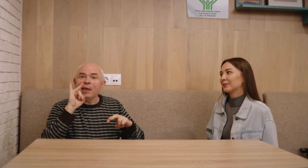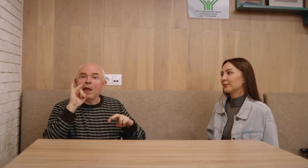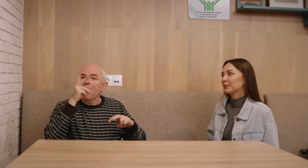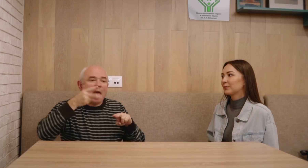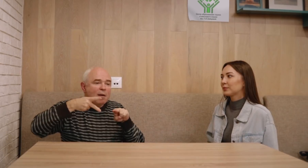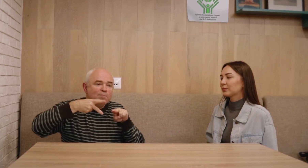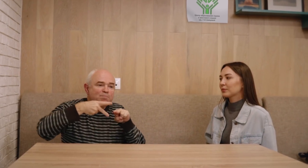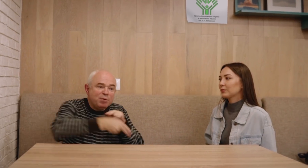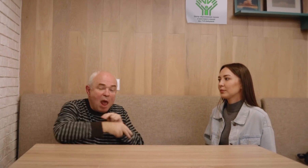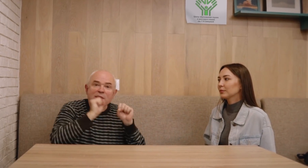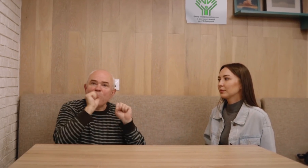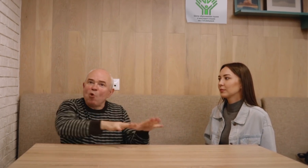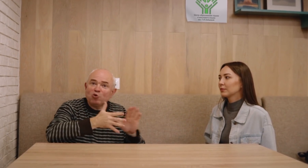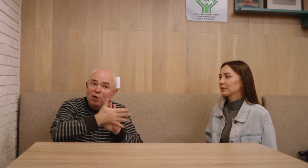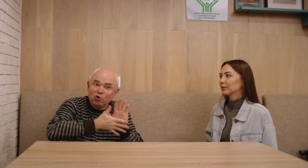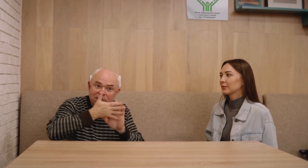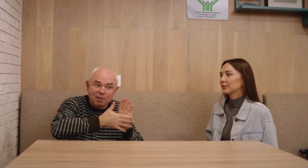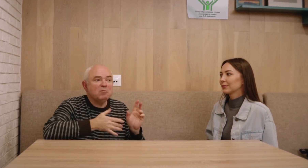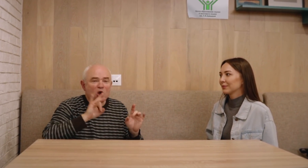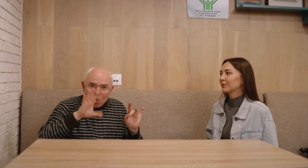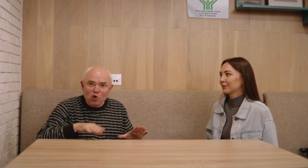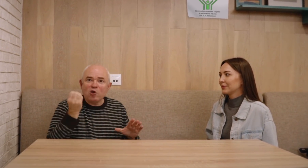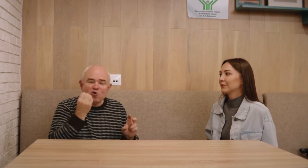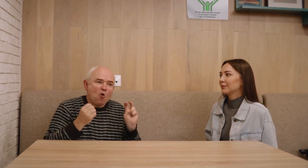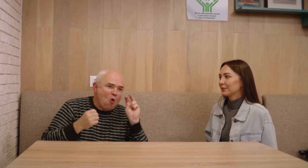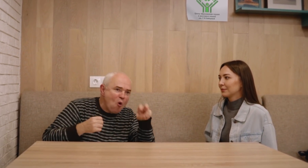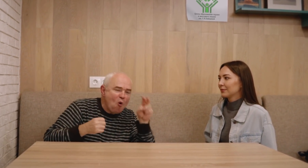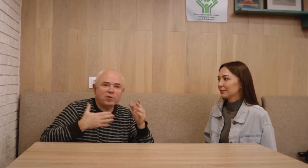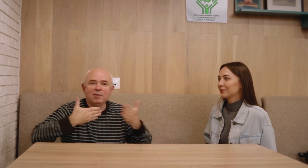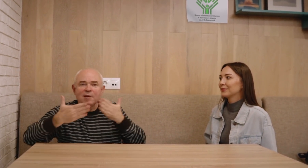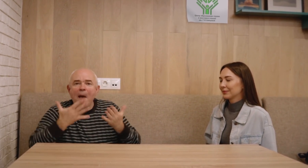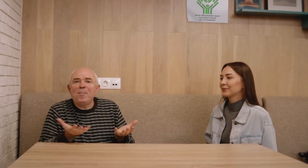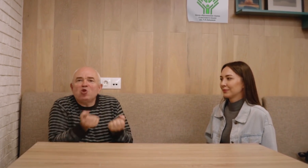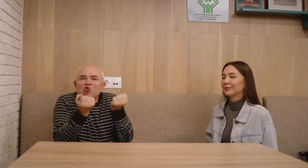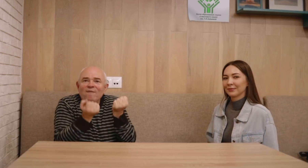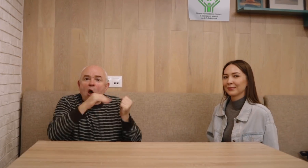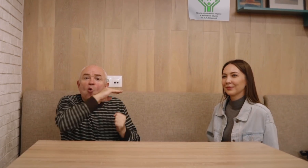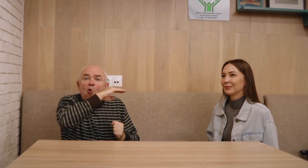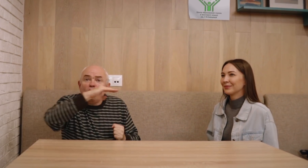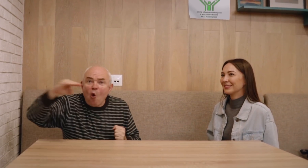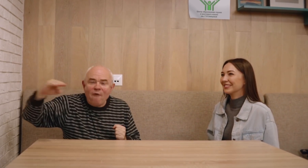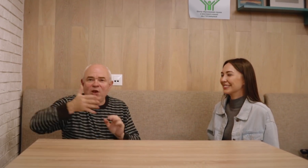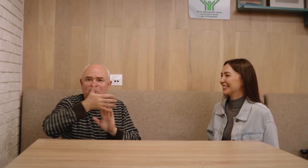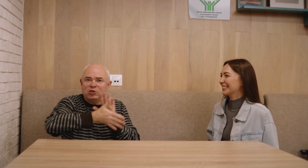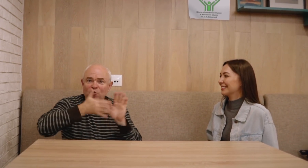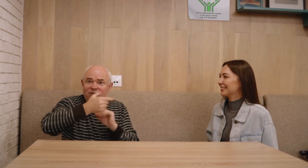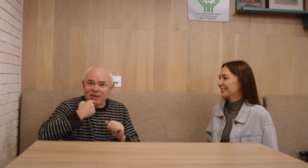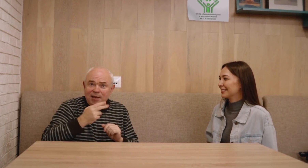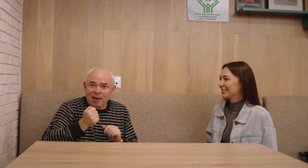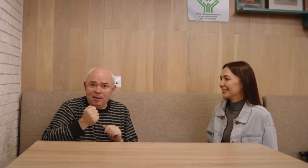И не бросила это дело, начала ходить на курсы, чтобы поддерживать уровень владения ЖЯ.